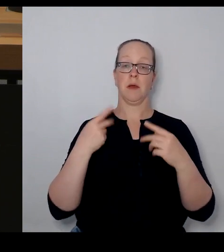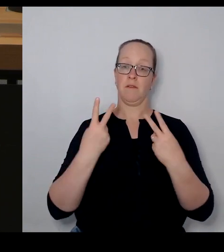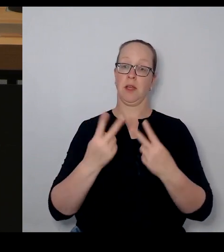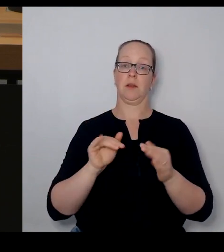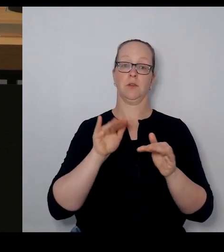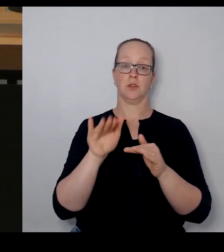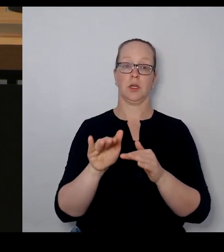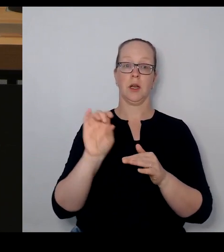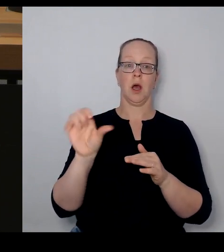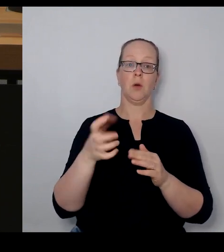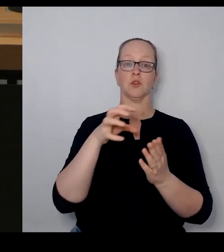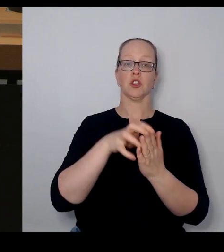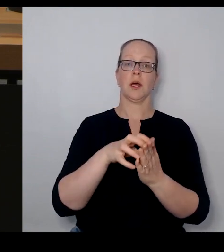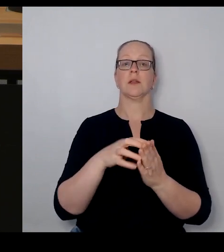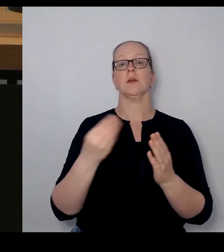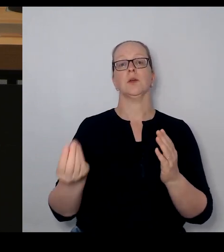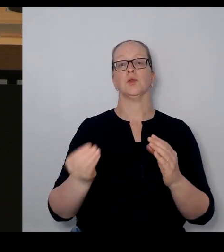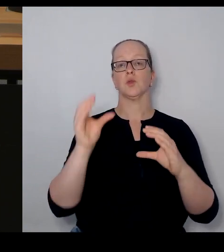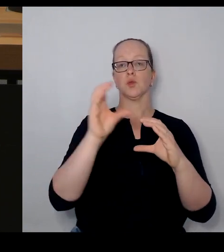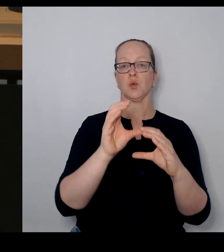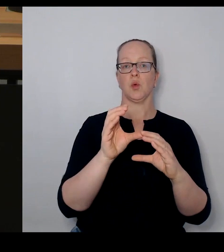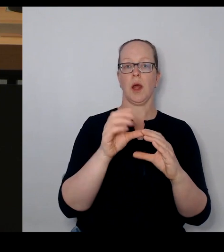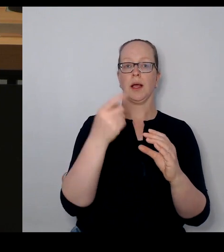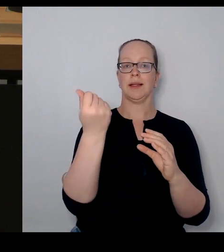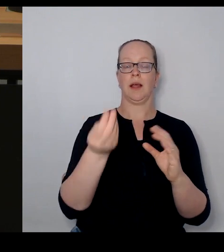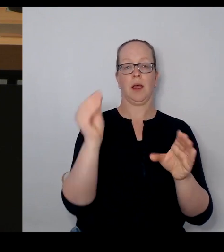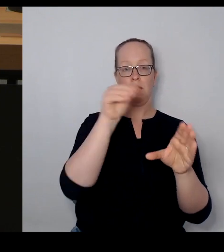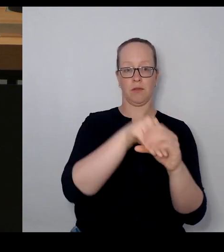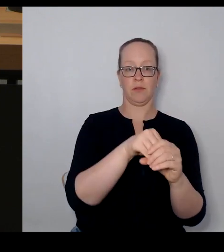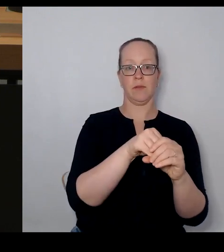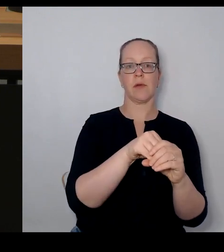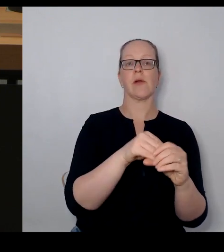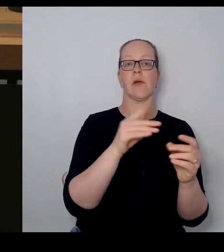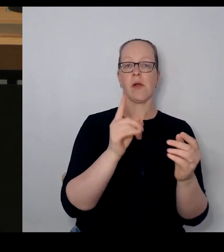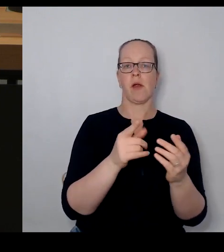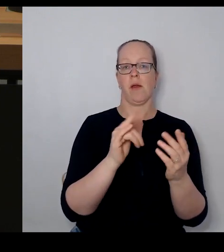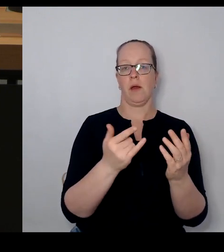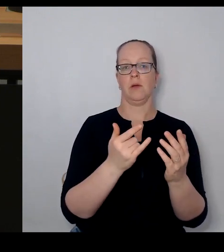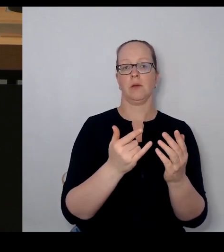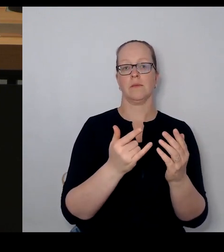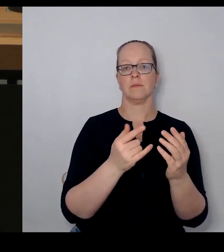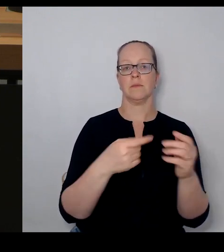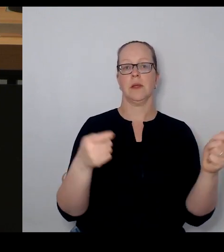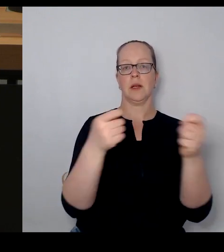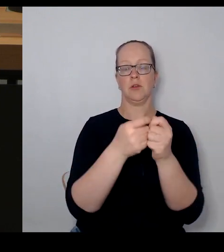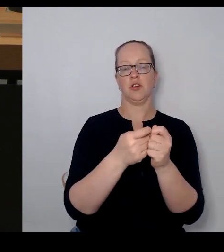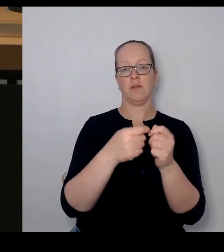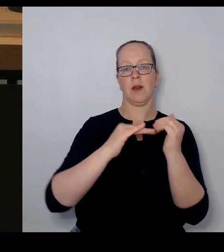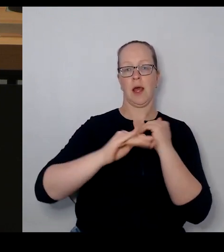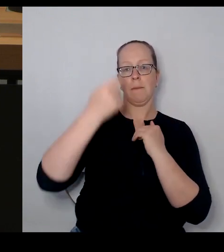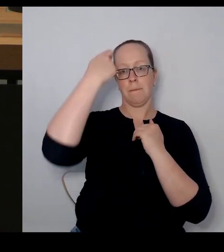gemeinschaft der Länder gesichert. Die genauen Details der Ausgestaltung der Hauptstadtzulage werden sich in den nächsten Monaten in den Verhandlungen der